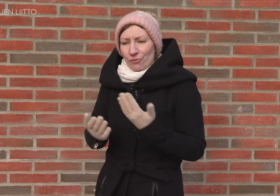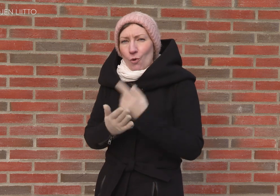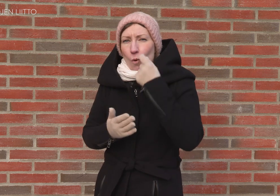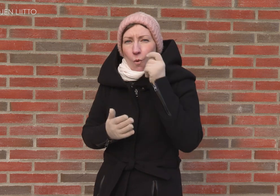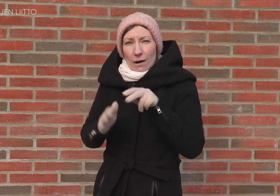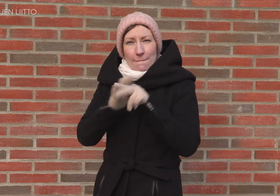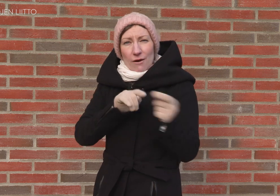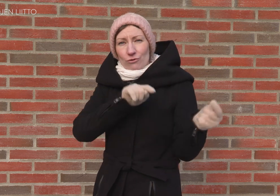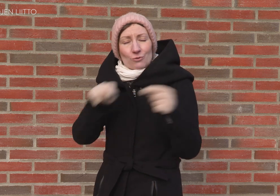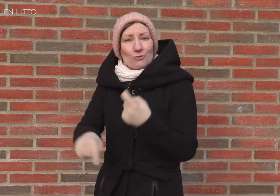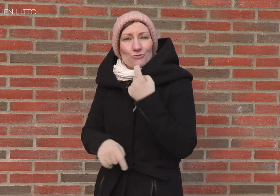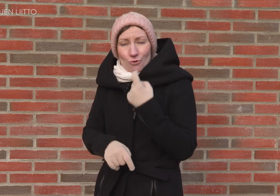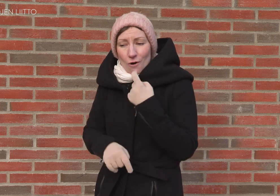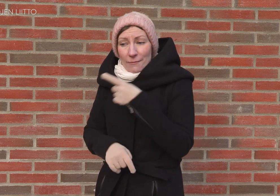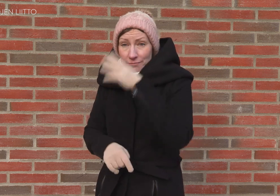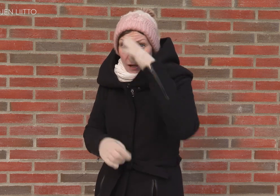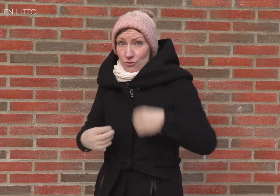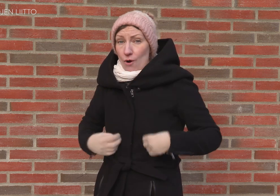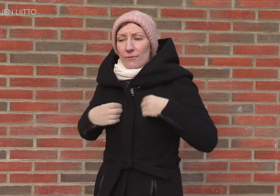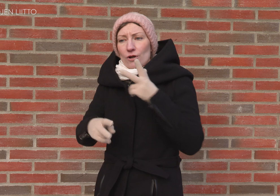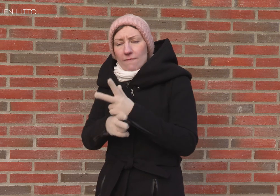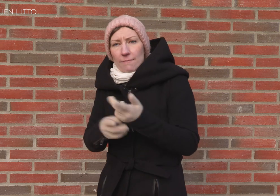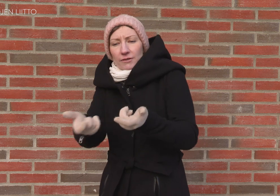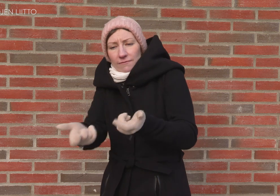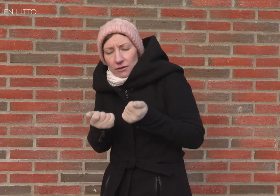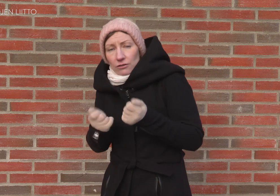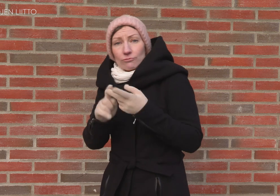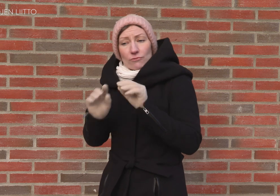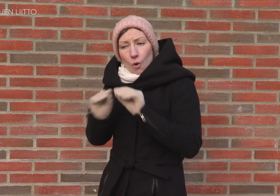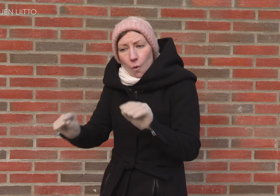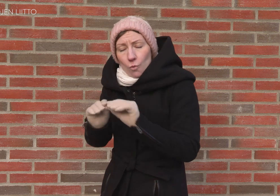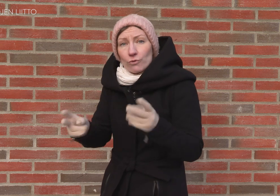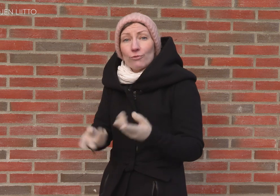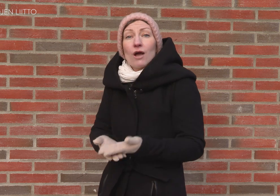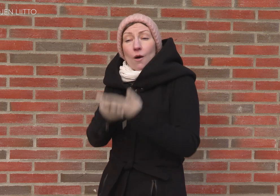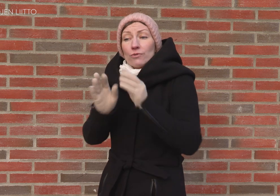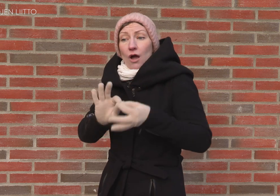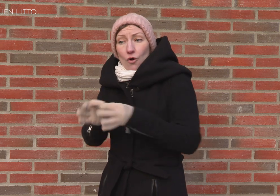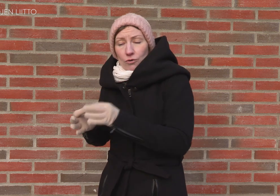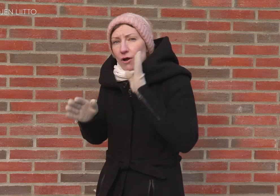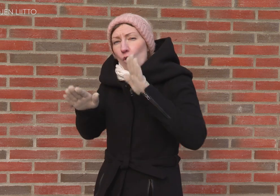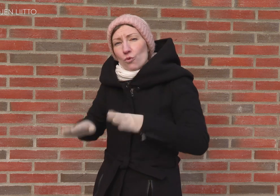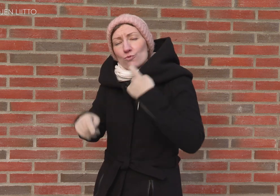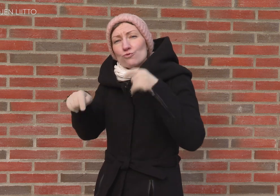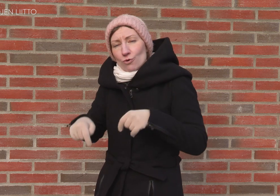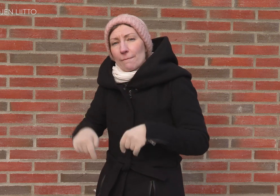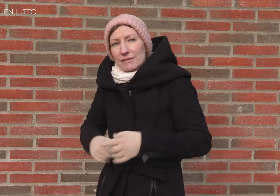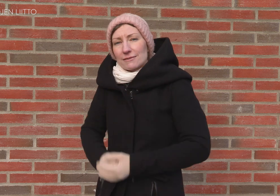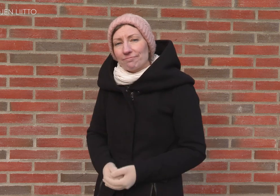Kansanopisto on ottanut ison roolin Ukrainalaispakolaisten vastaanottamisessa - ja koulutuksessa sekä heidän kotoutumisensa koordinoimisessa.